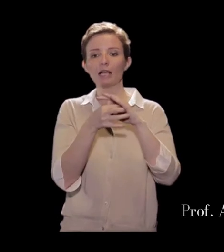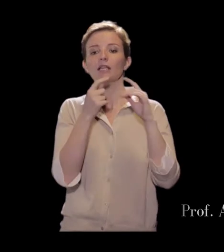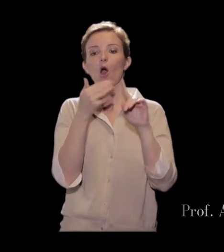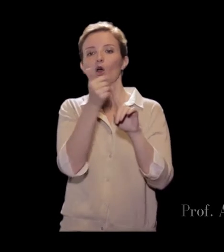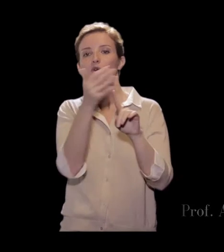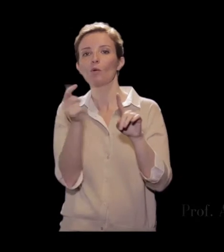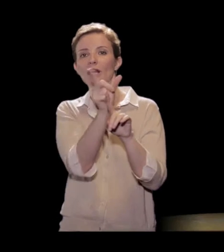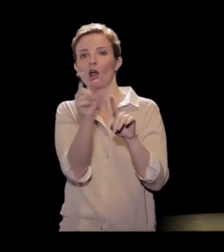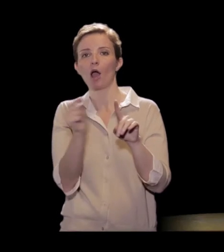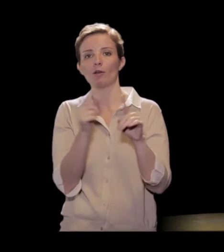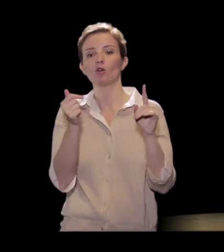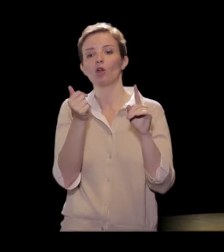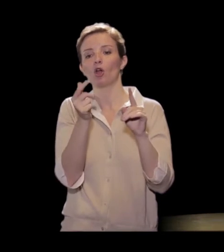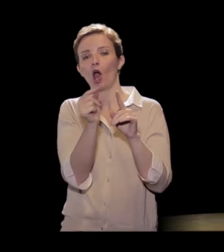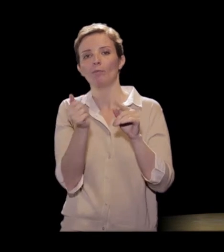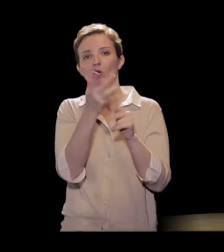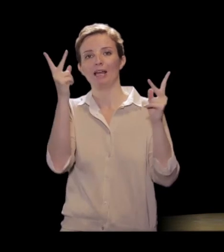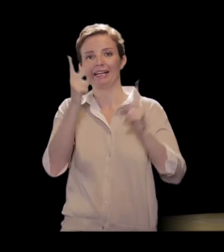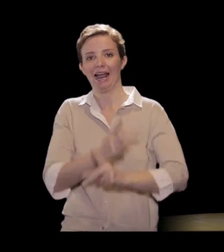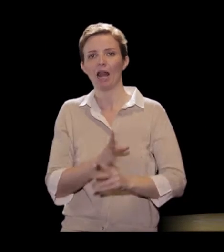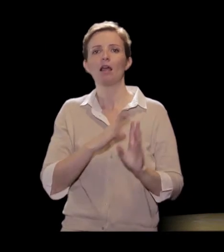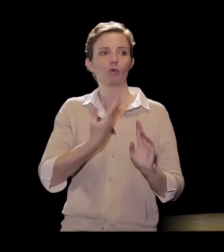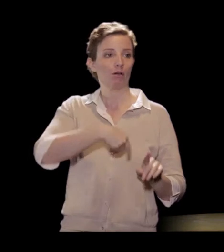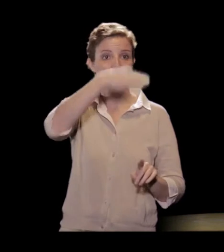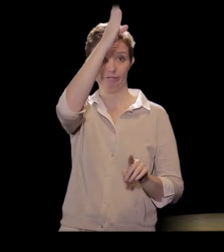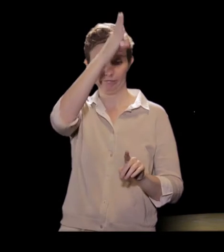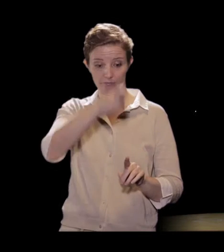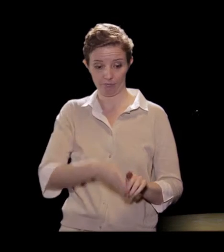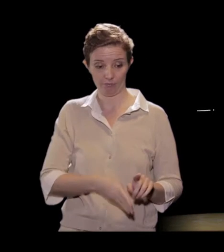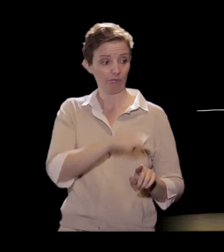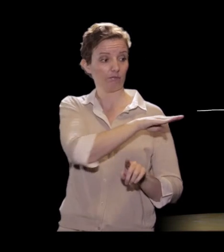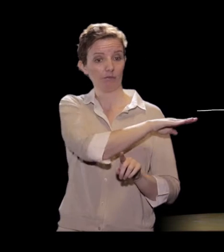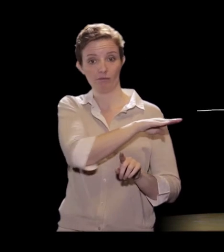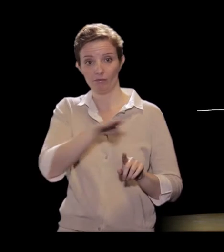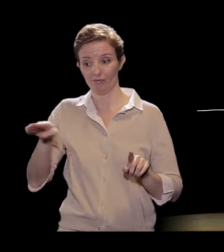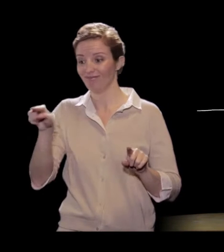È possibile considerare due rette orientate. Una verticale ed un'altra orizzontale.